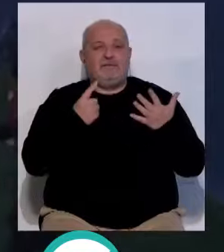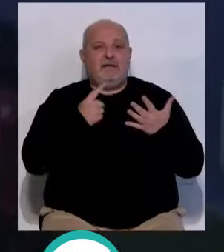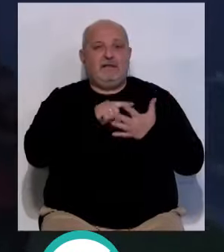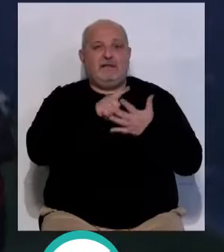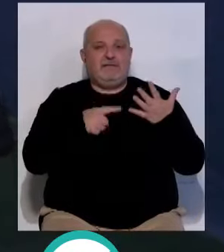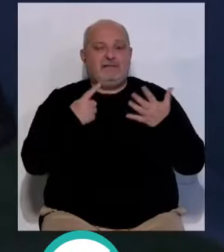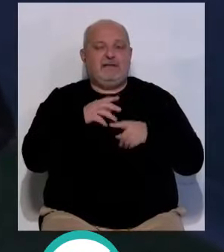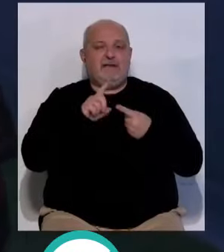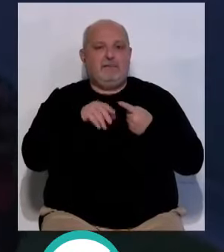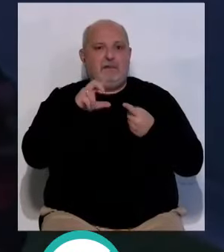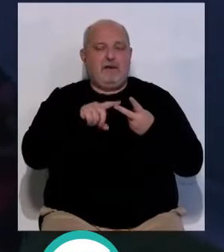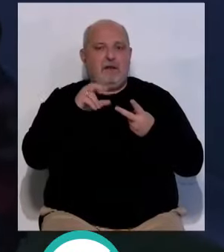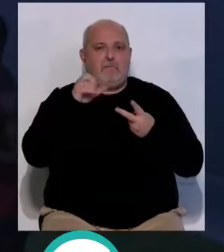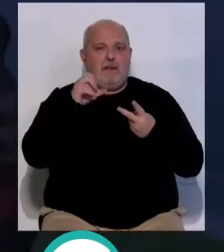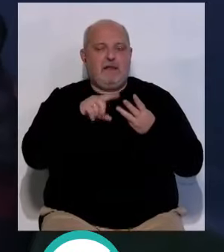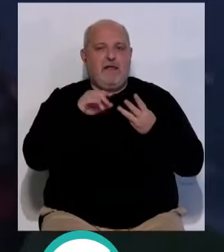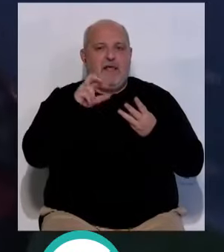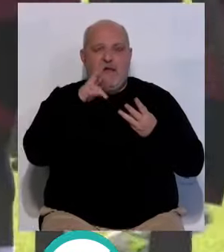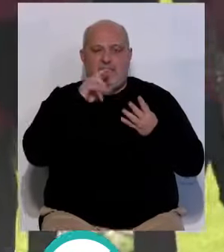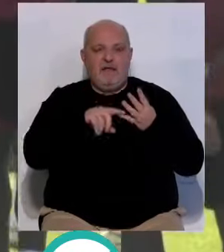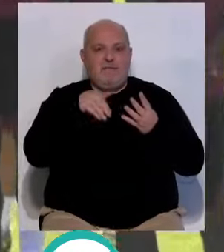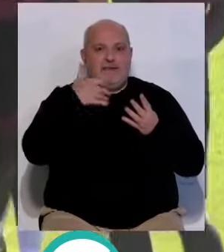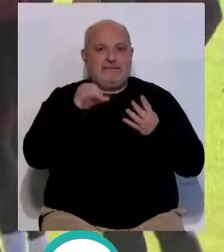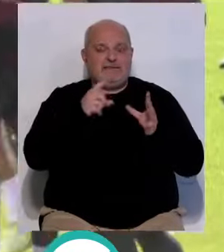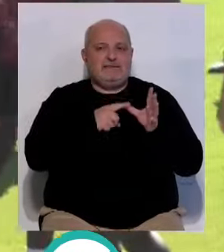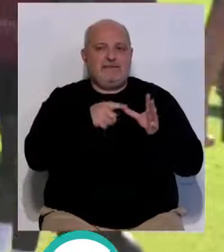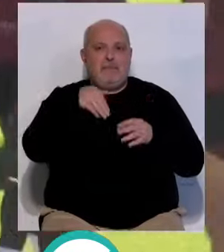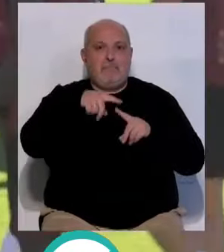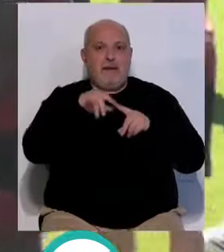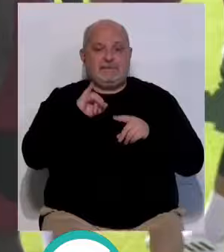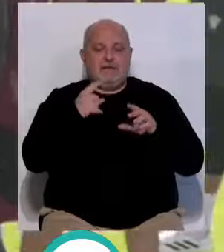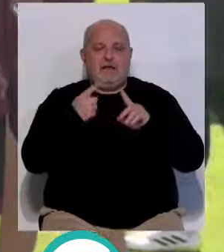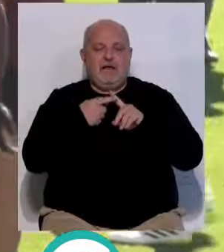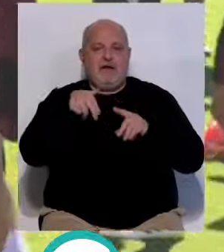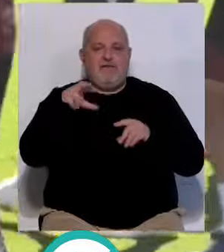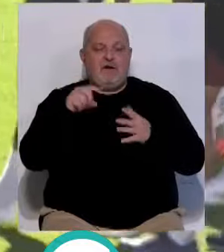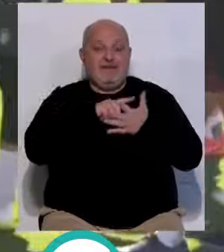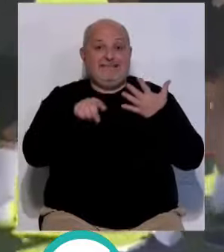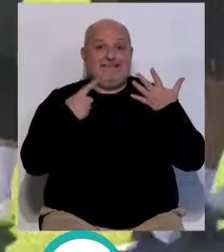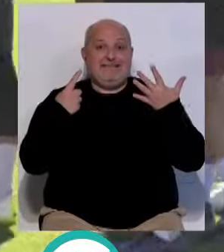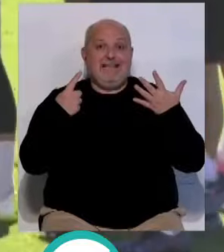aquí que son meré Lucas pirez Javier Hernández machis Maxi Gómez y Rober Navarro Yo creo que